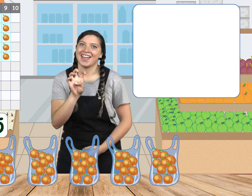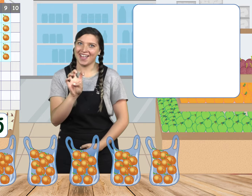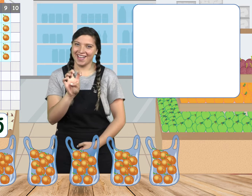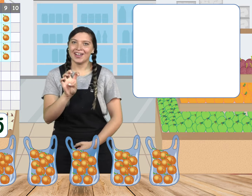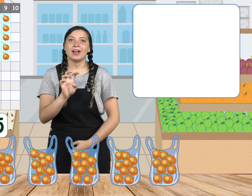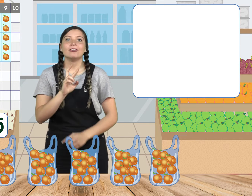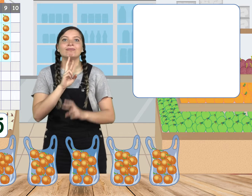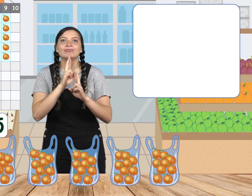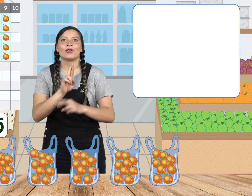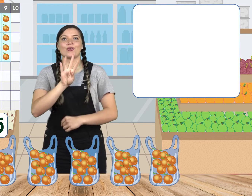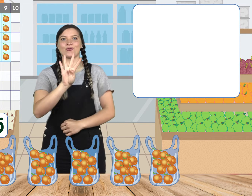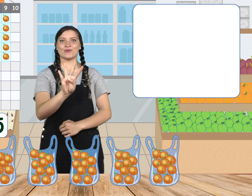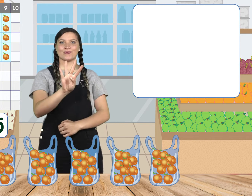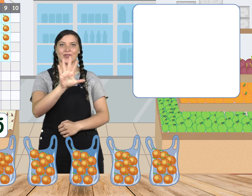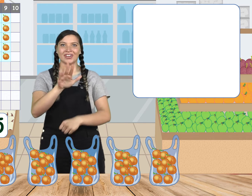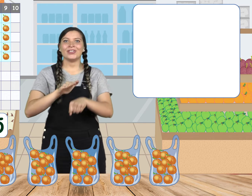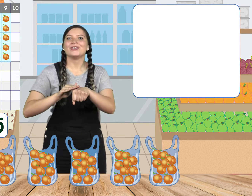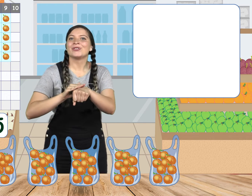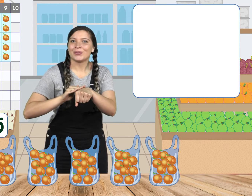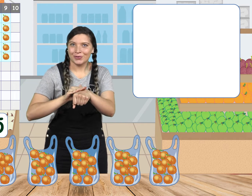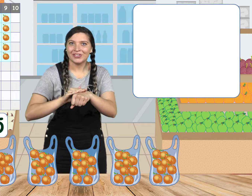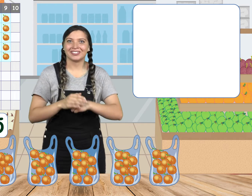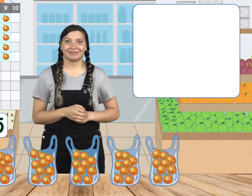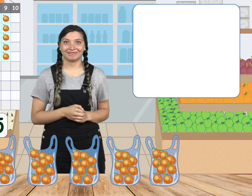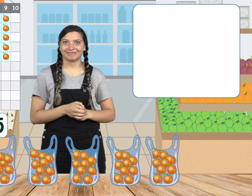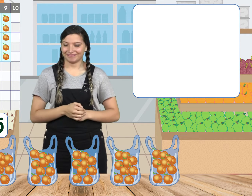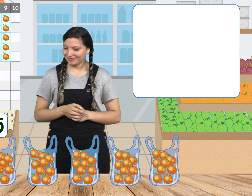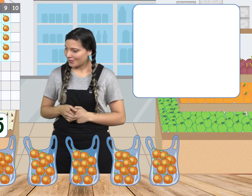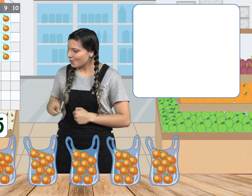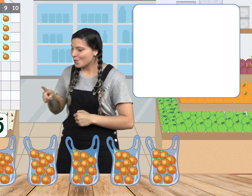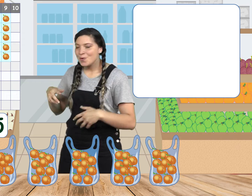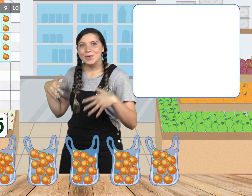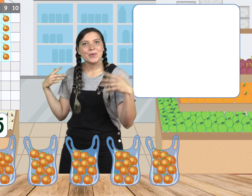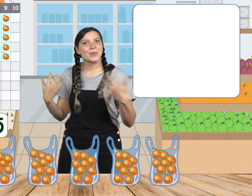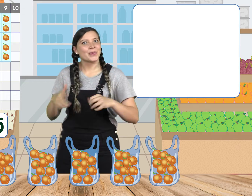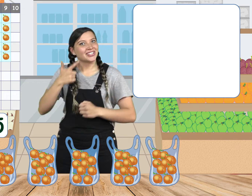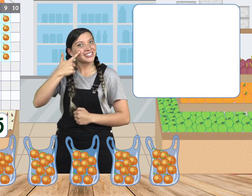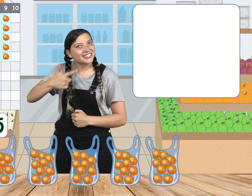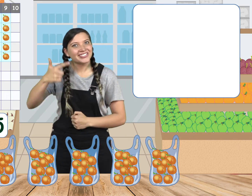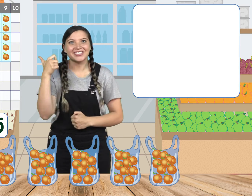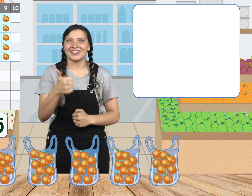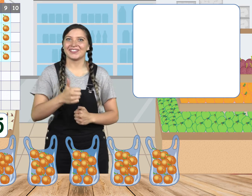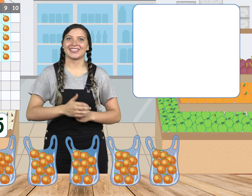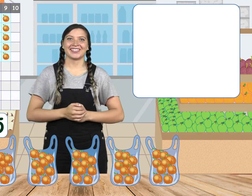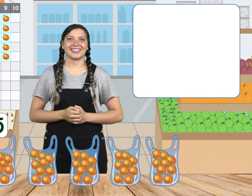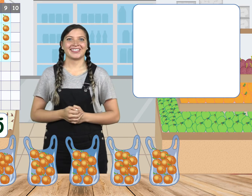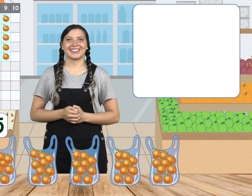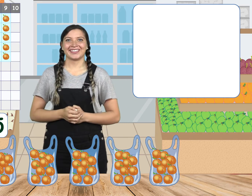Entonces, para completar el número faltante, tenemos cinco por ¡nueve! El resultado es cuarenta y cinco duraznos. Qué ejercicio tan interesante.